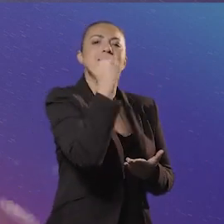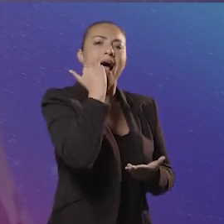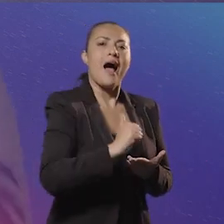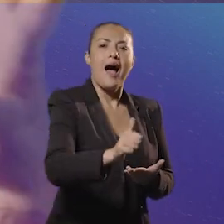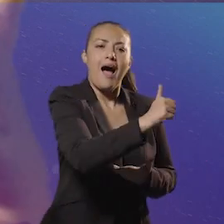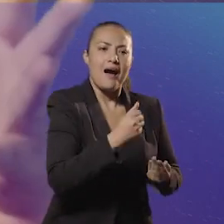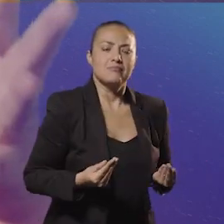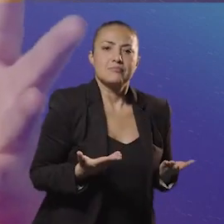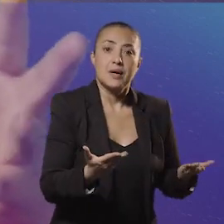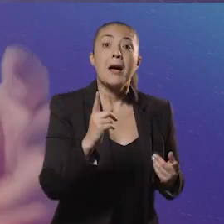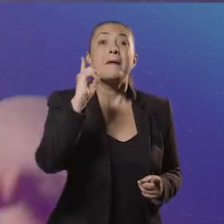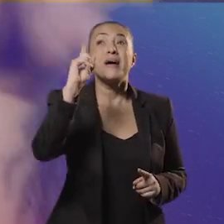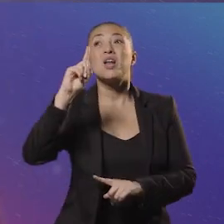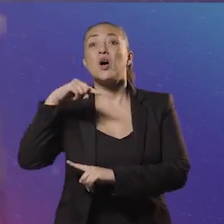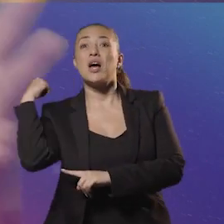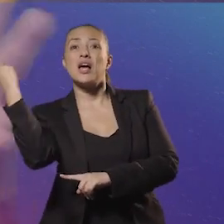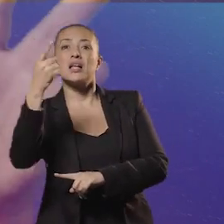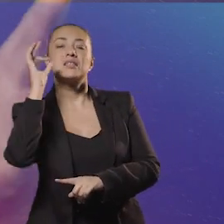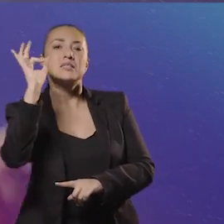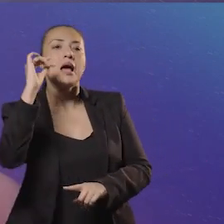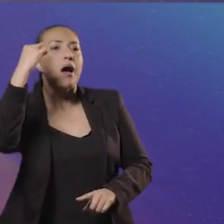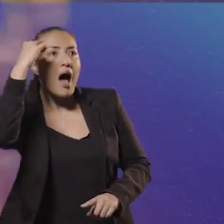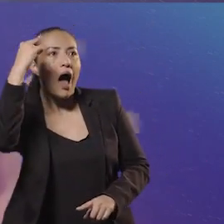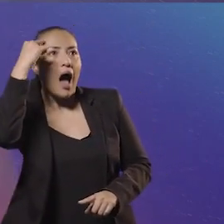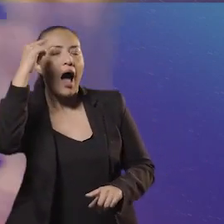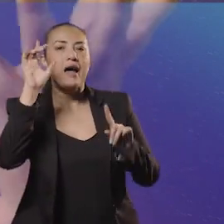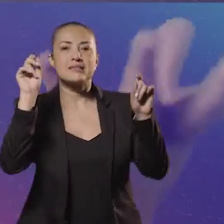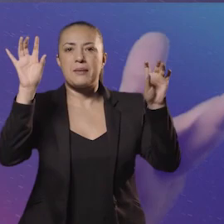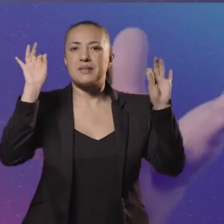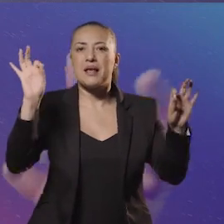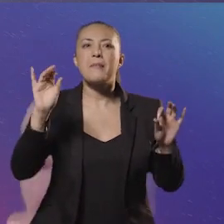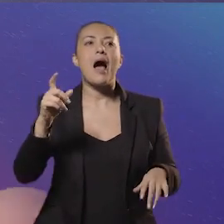Pero adicionalmente, pensando en clave de la sexualidad en sí misma,